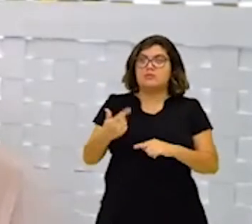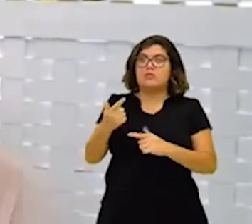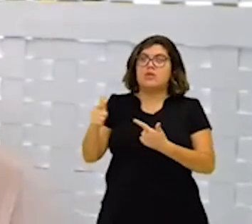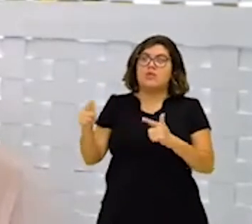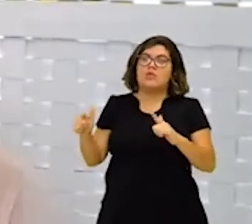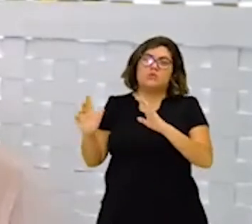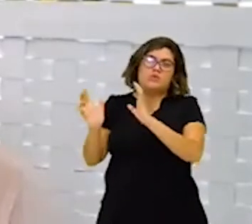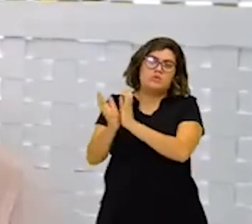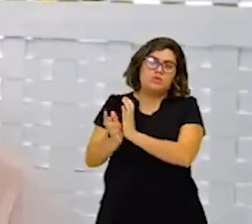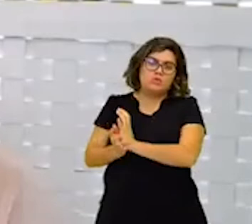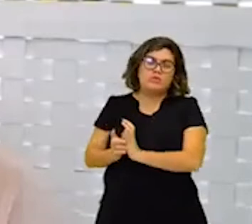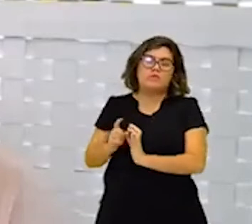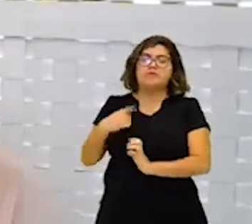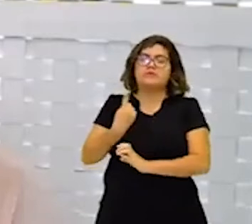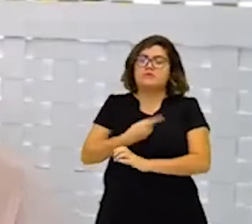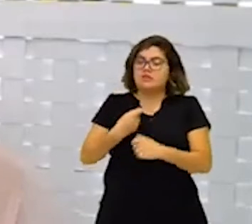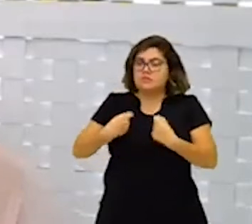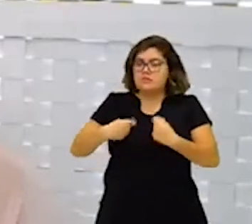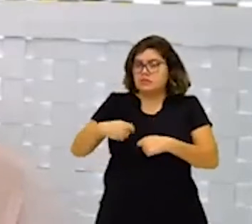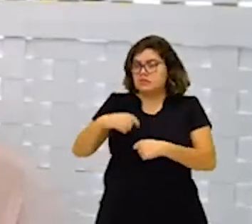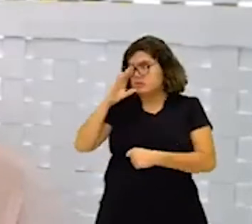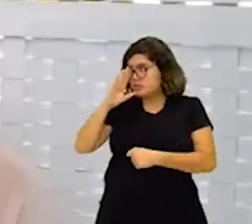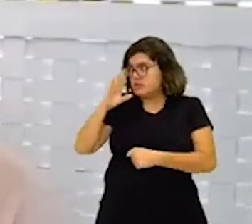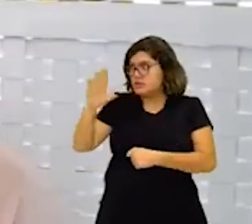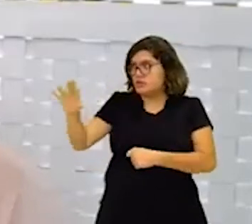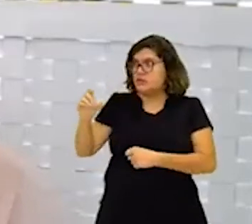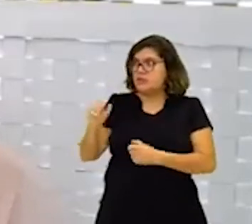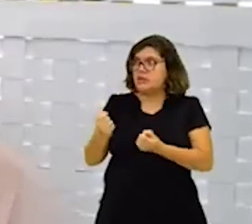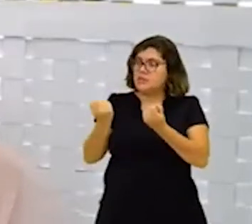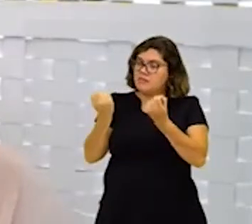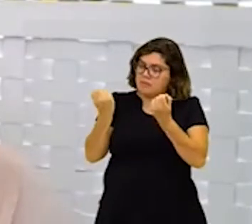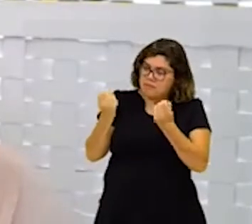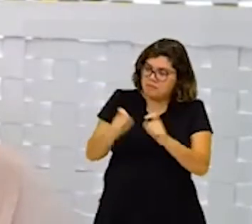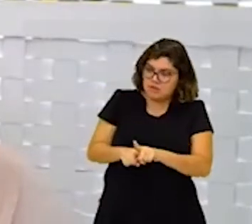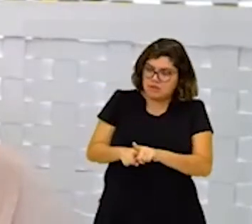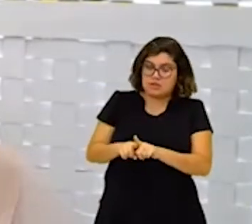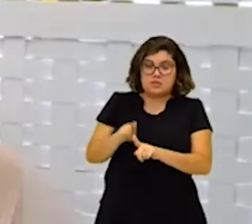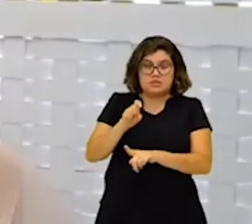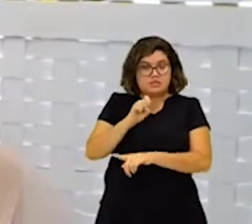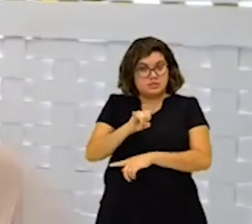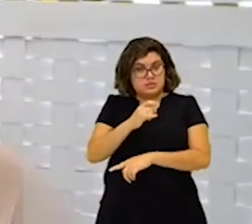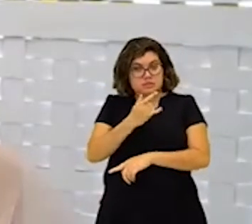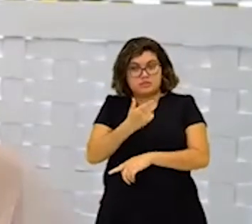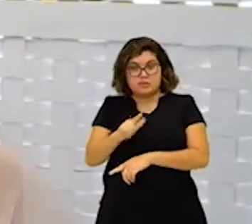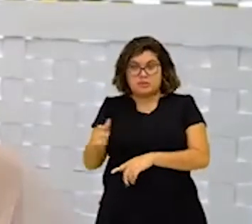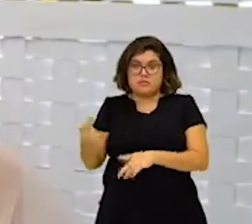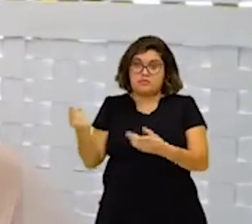precisamos acima de tudo de parceria Sem essas parcerias e alianças a gente não vai conseguir